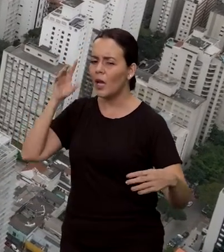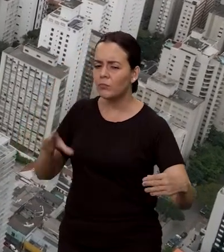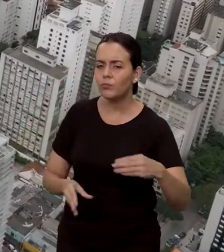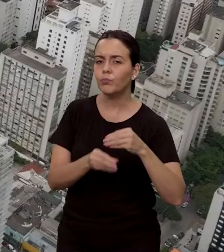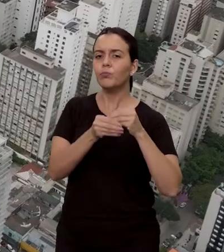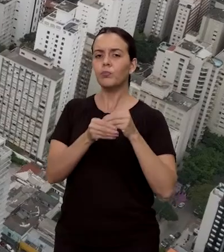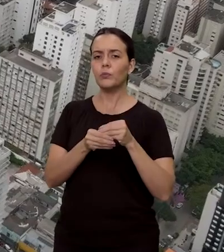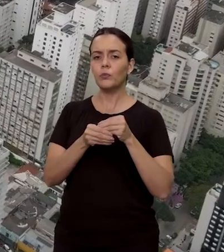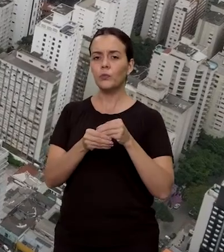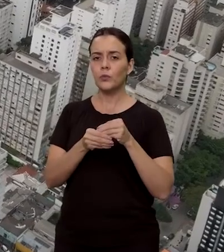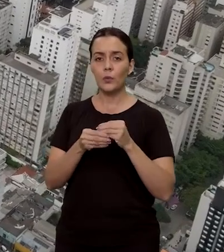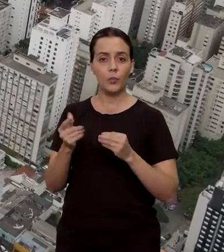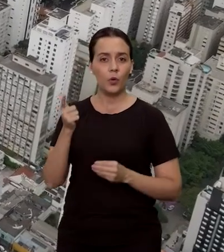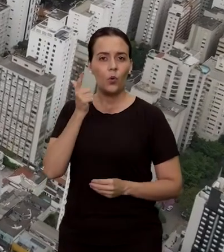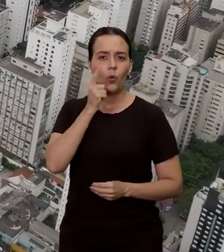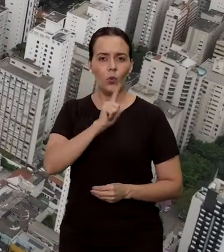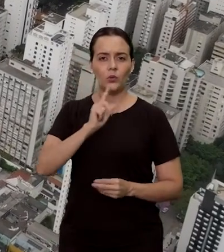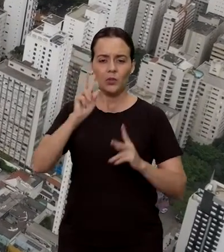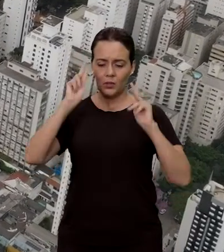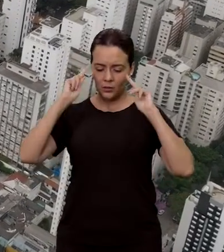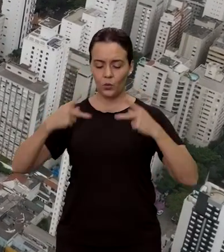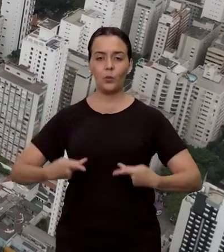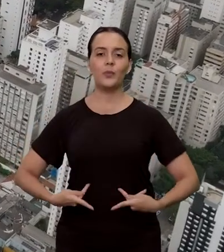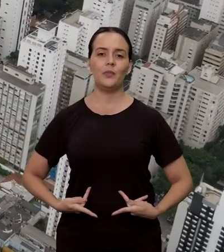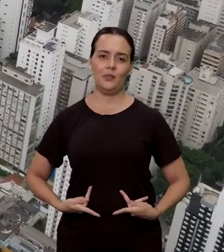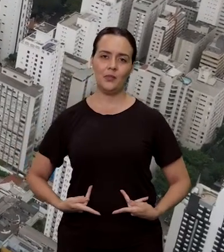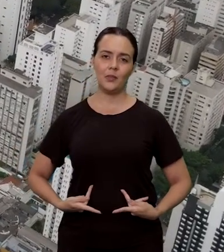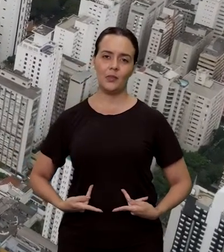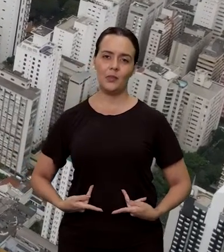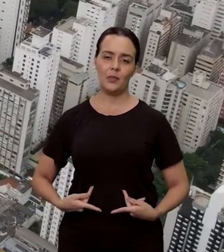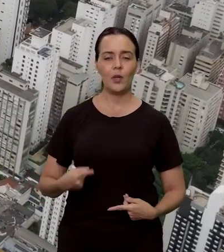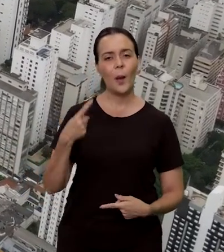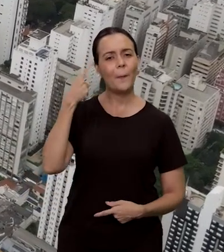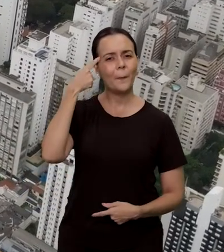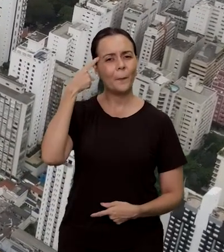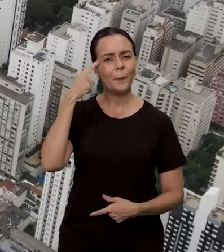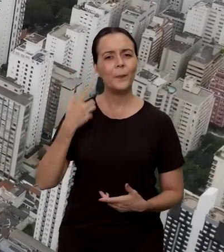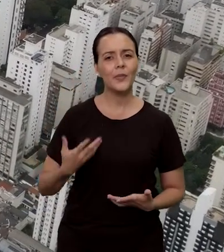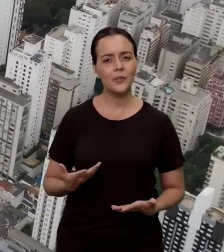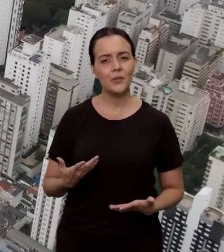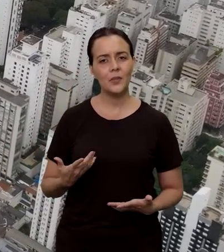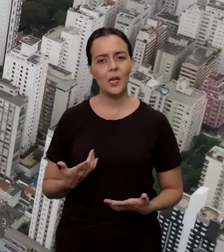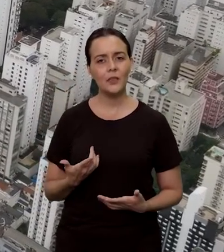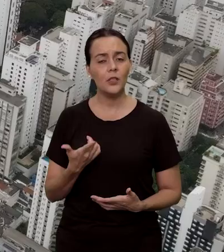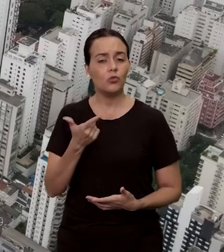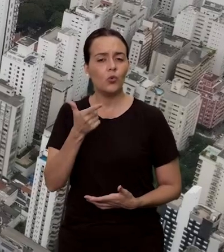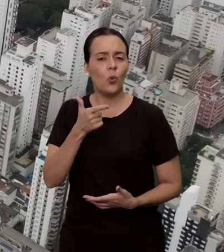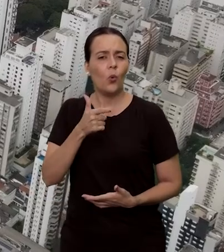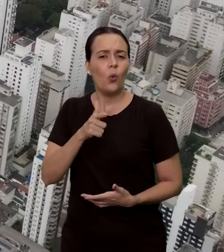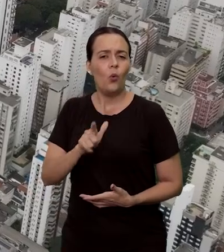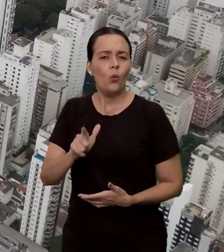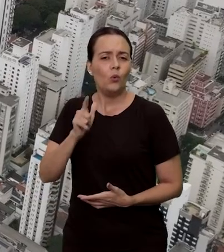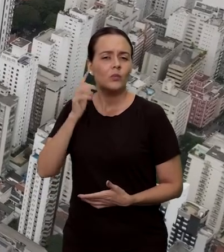construções que nos restituam de humanidade, que sejam pensadas a partir de outros lugares sociais,